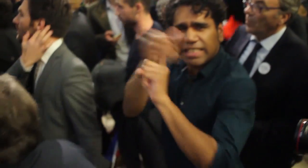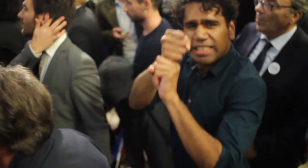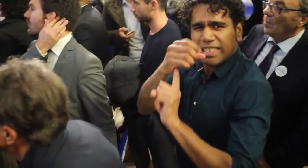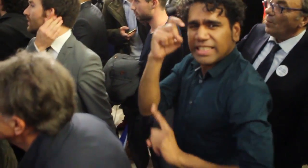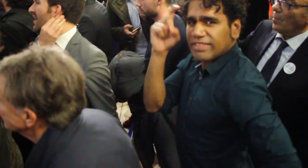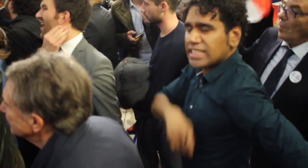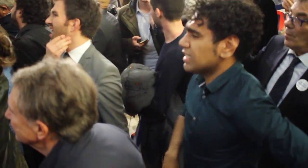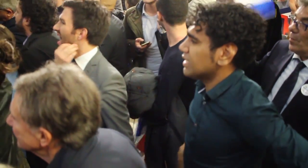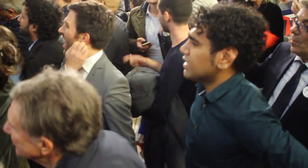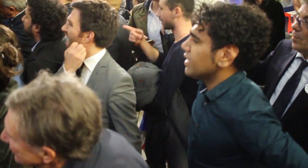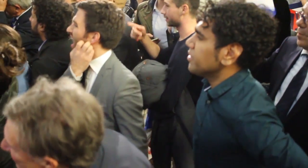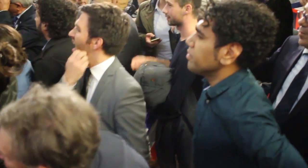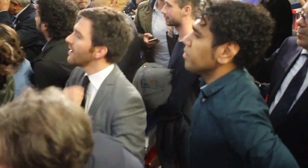C’est difficile de l’atteindre !